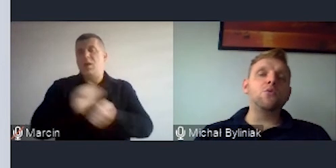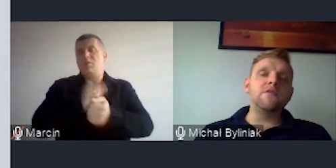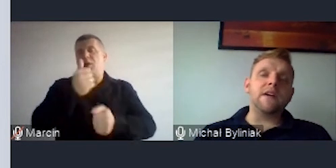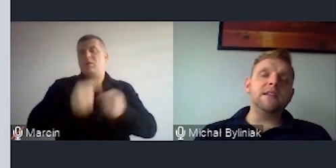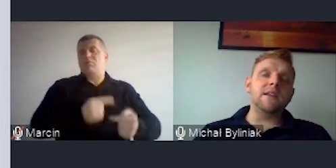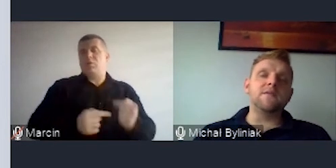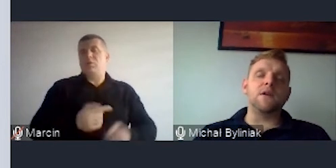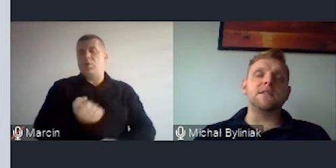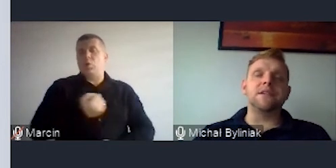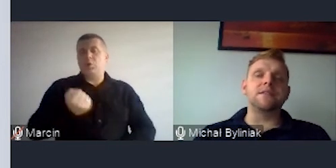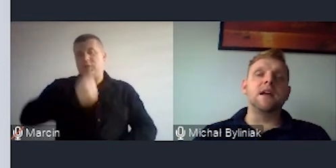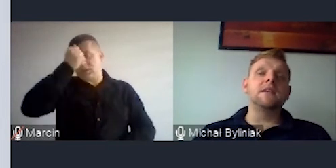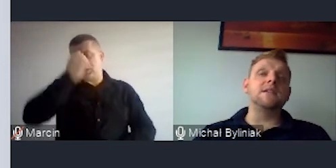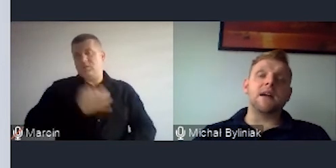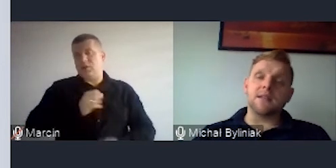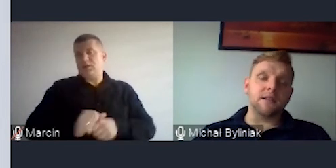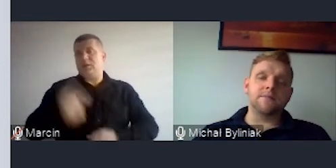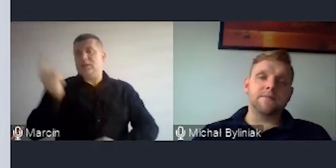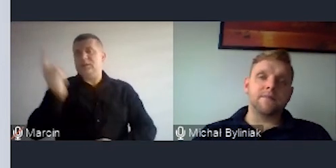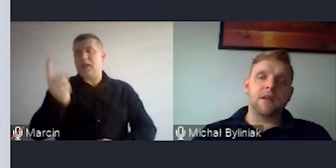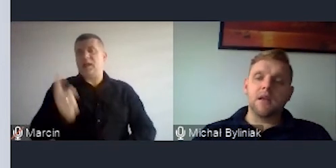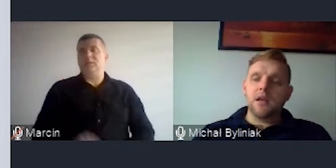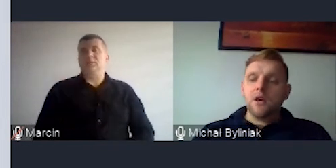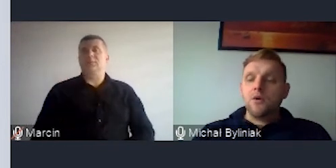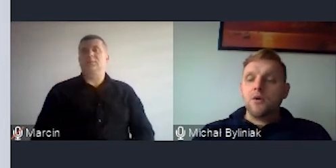Używanie nazw własnych jest zakazane.